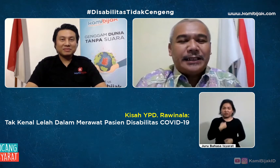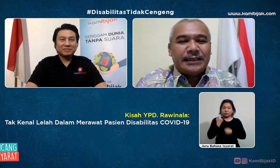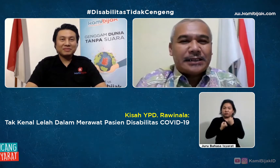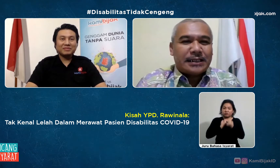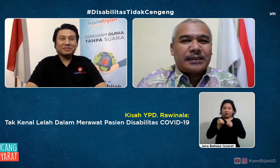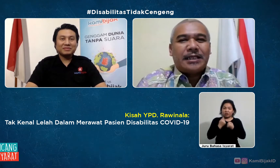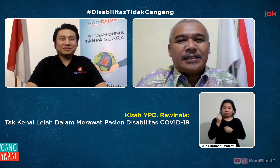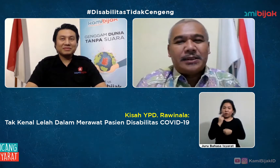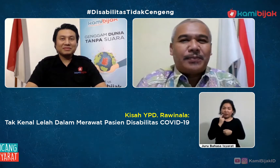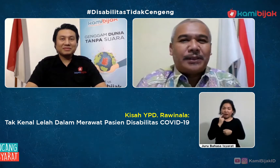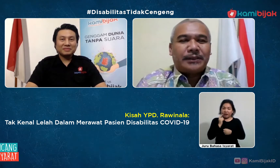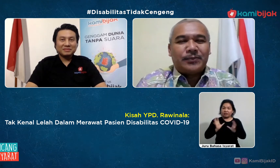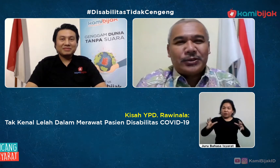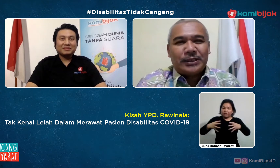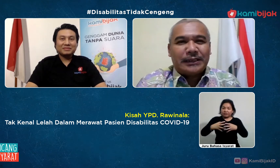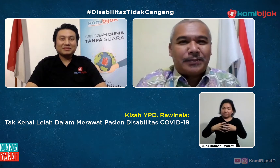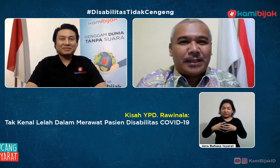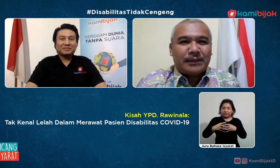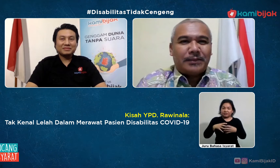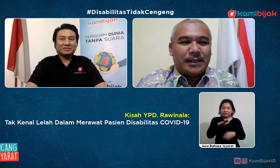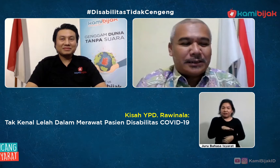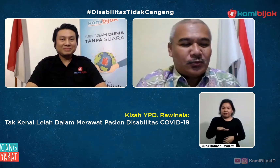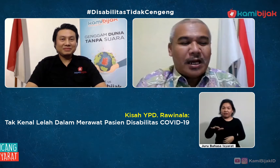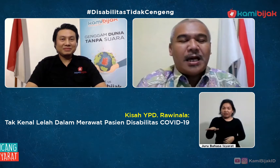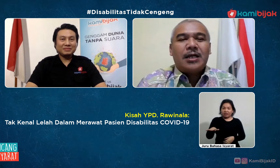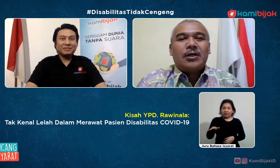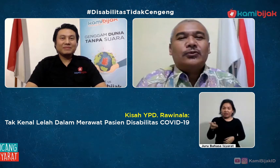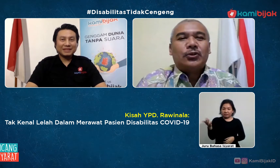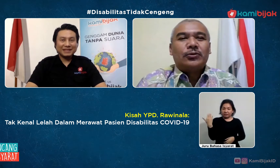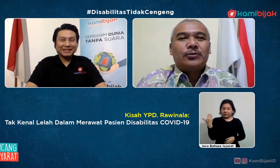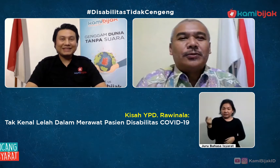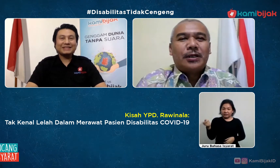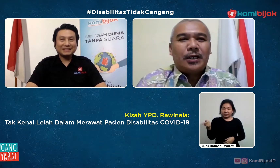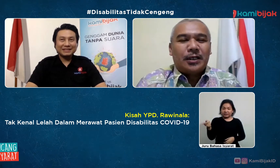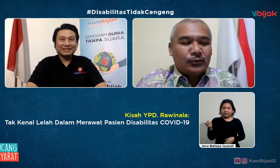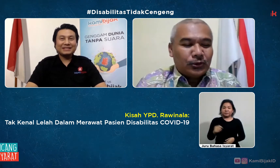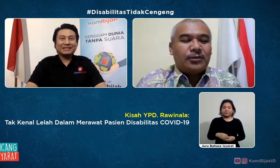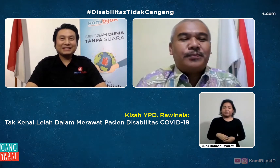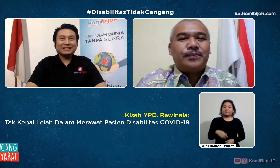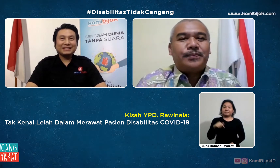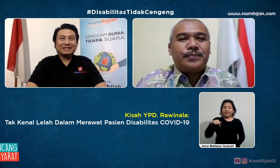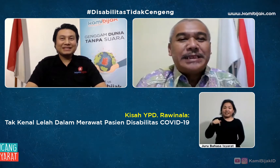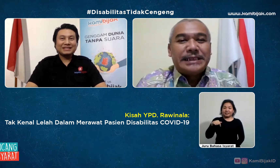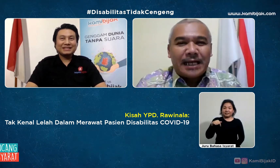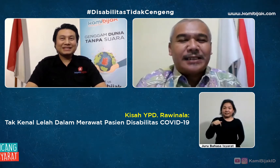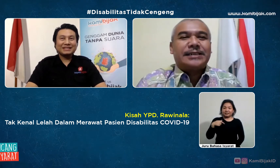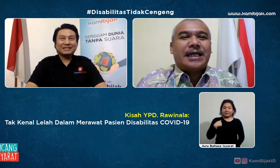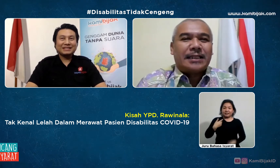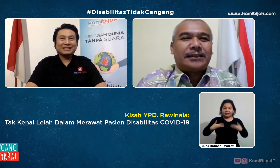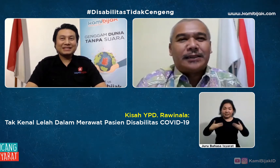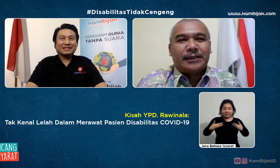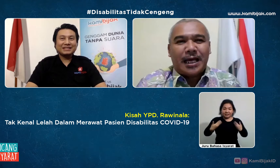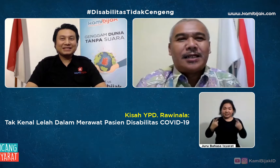Hari ini saya senang sekali bisa bertemu dengan teman-teman semua untung untuk Bincang isyarat